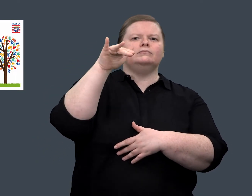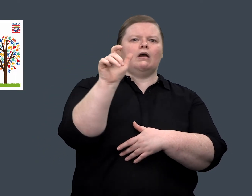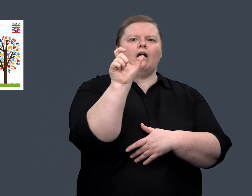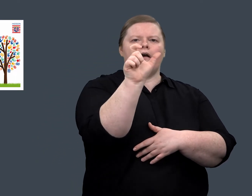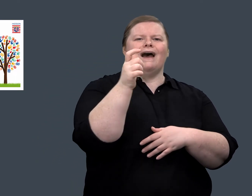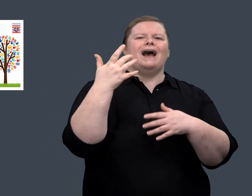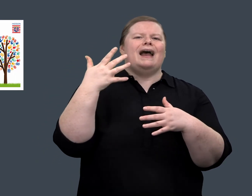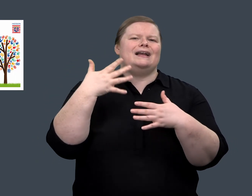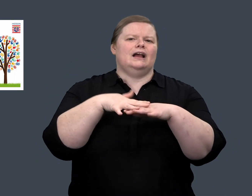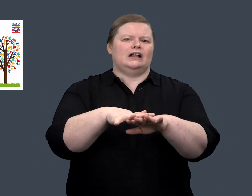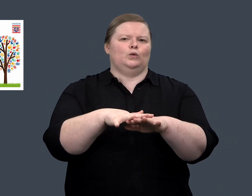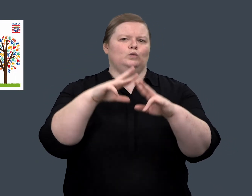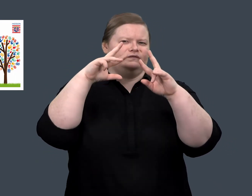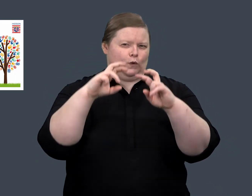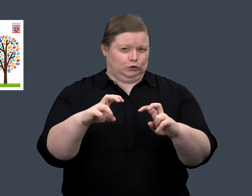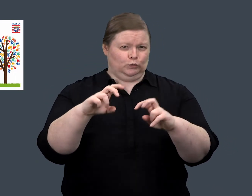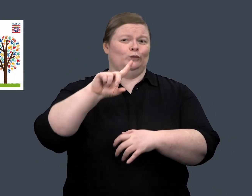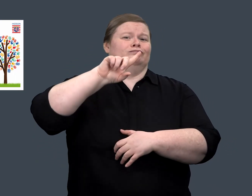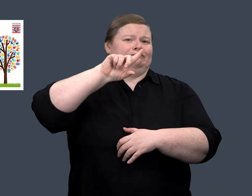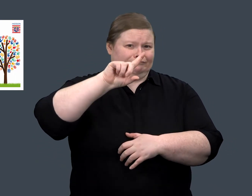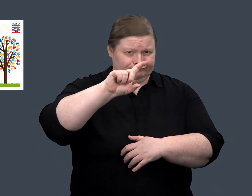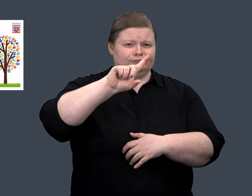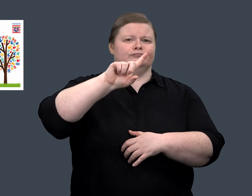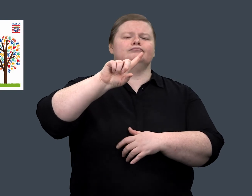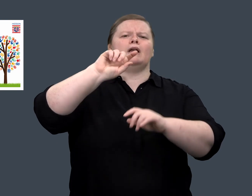klicken Sie auf „Integrationsforschung“